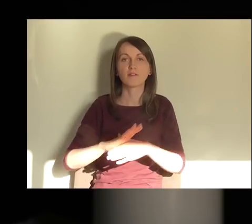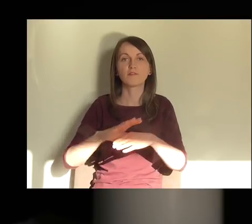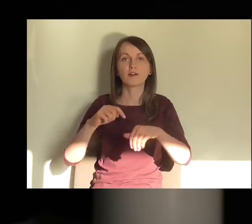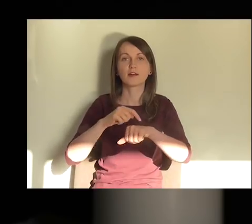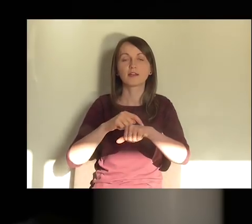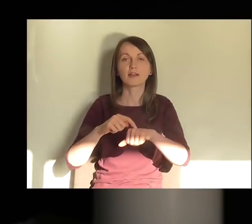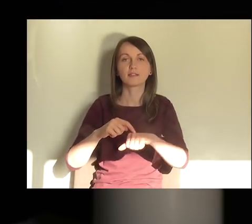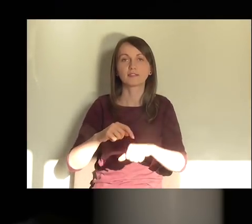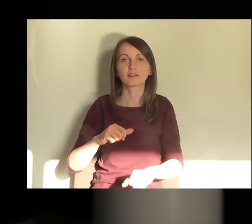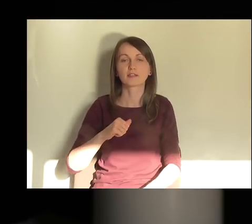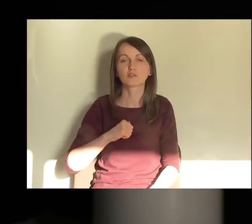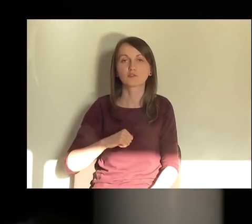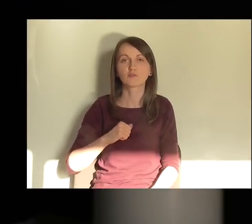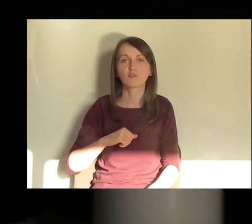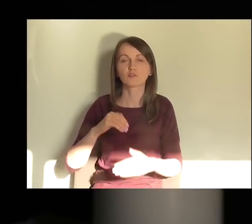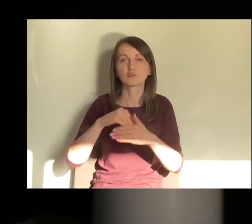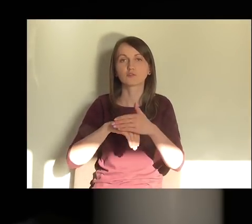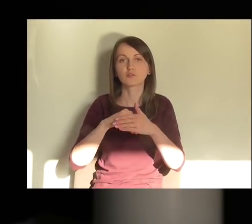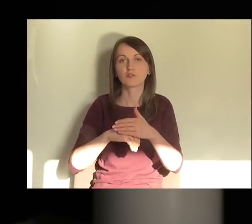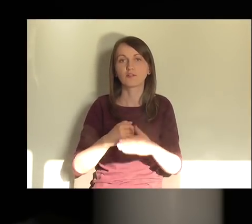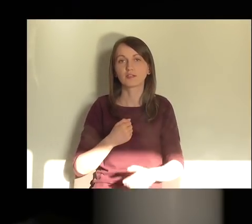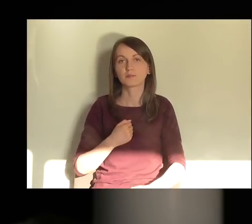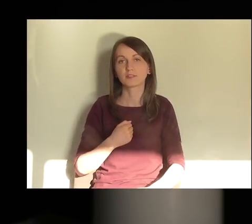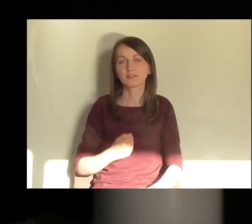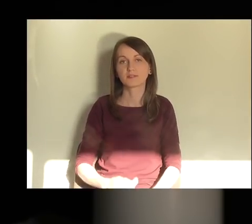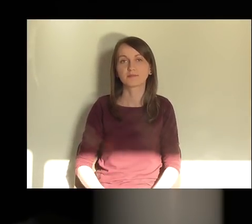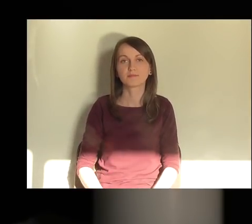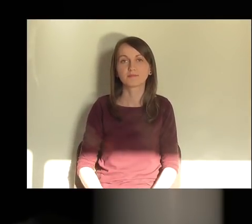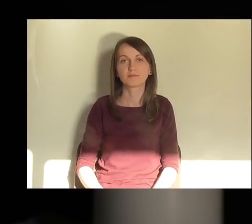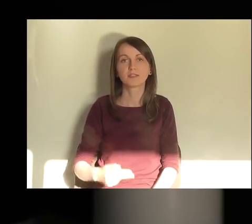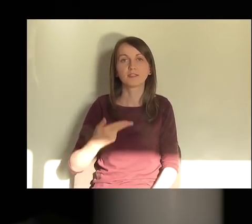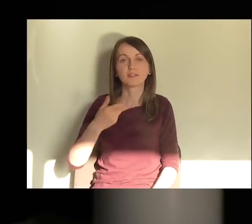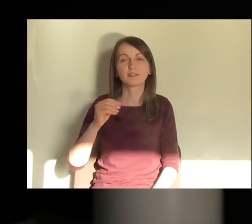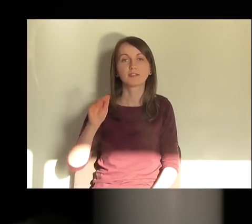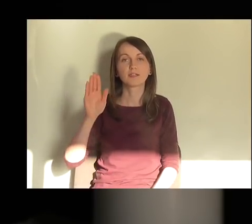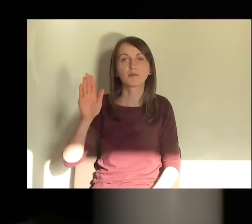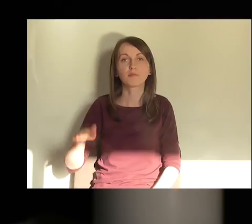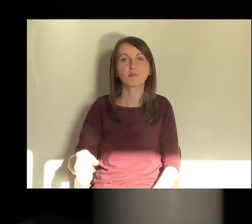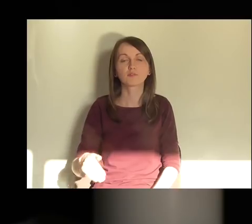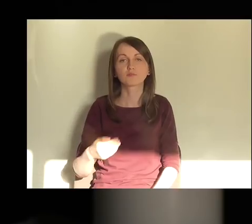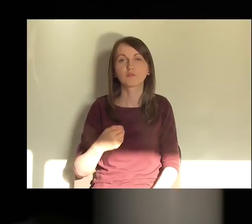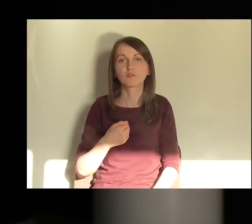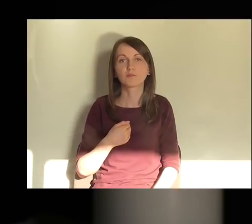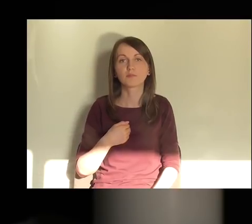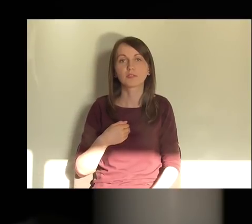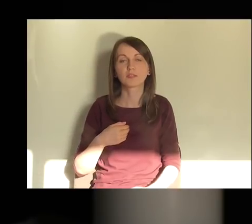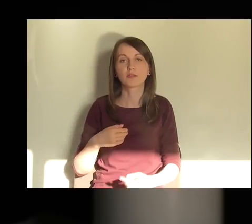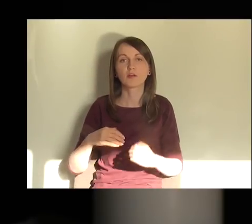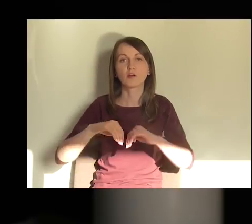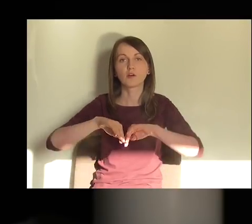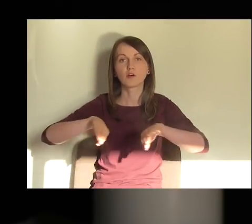W ranach swoich ukryj mnie. Nie dozwól mi oddalic się od Ciebie.